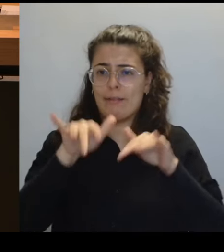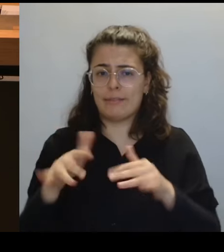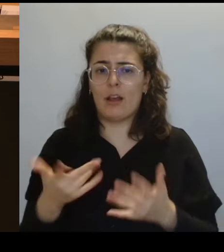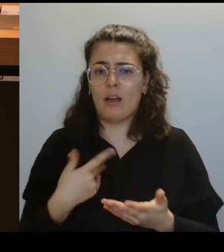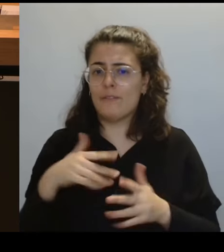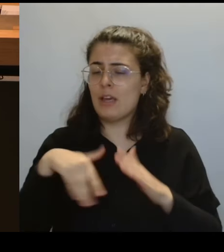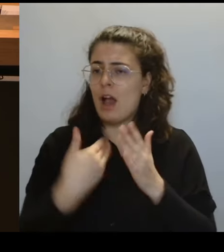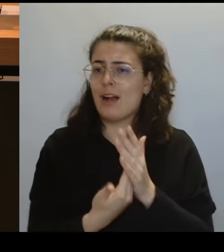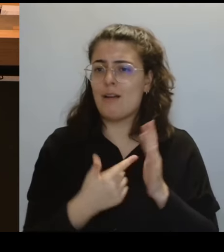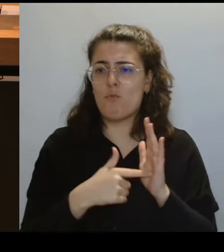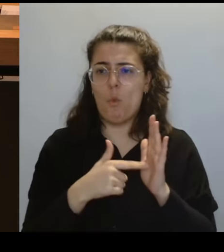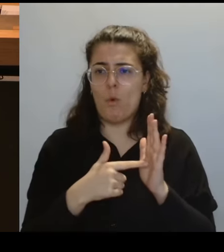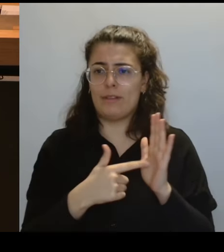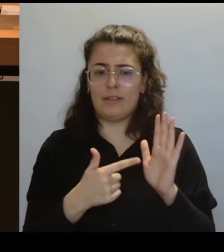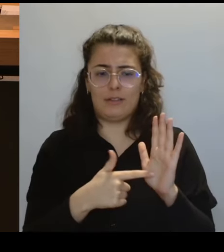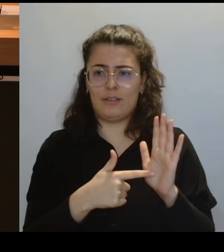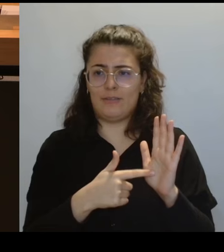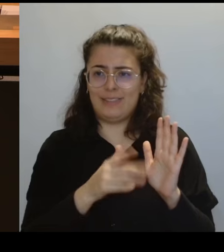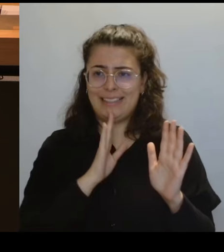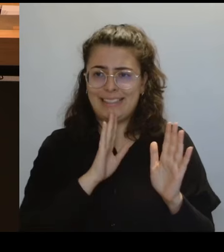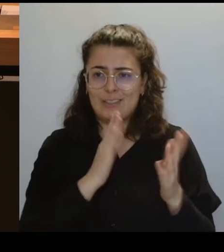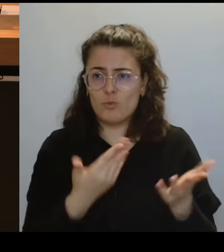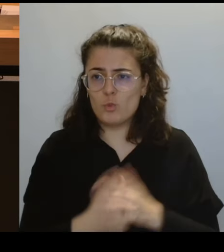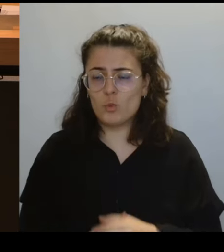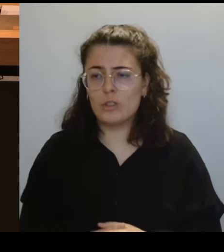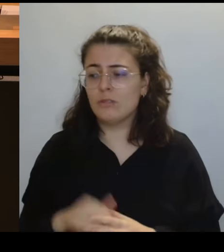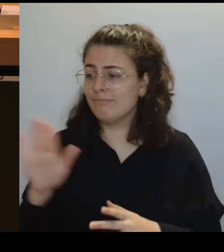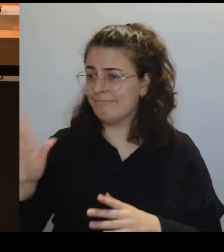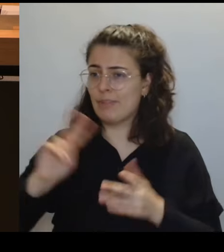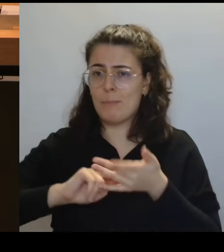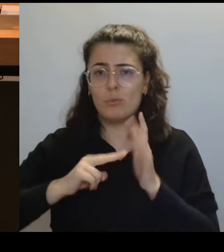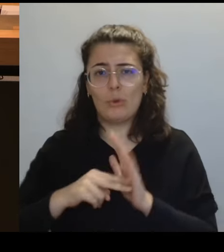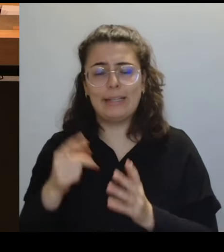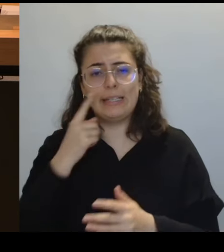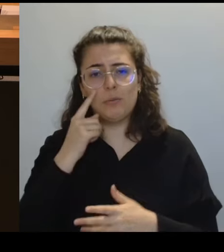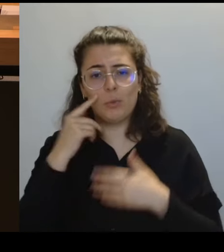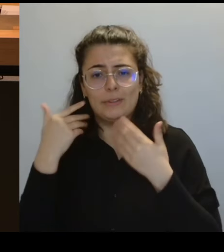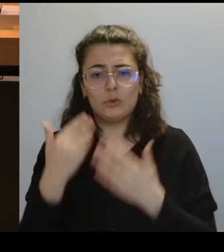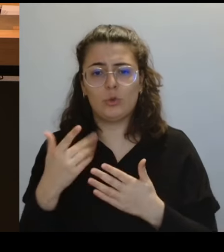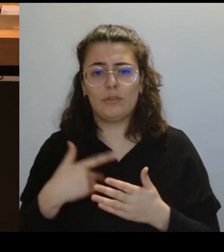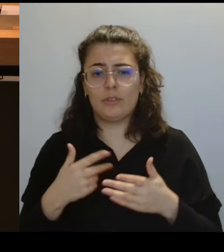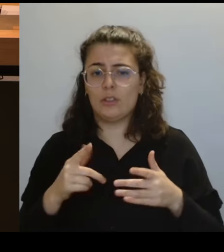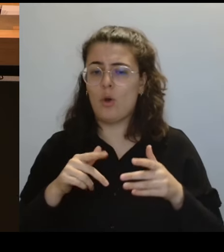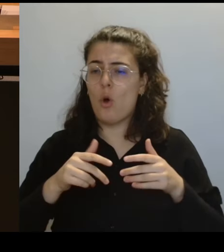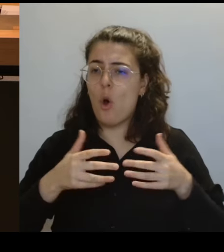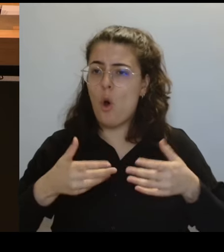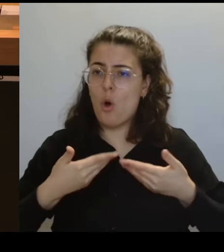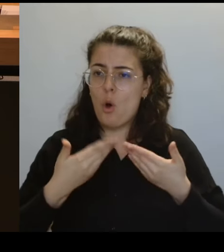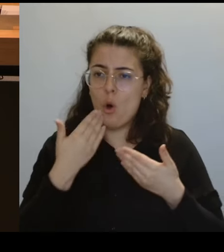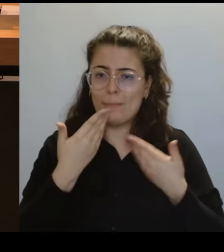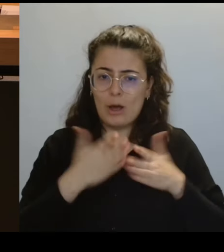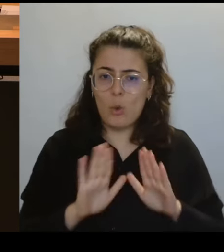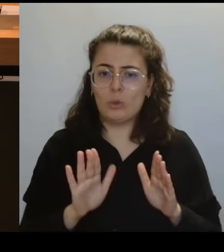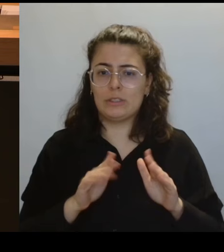Es ist ihre Politik, die auch Obdachlosigkeit fördert durch Wirtschaftskrise, Energiekrise, Migrationskrise, Inflationskrise.